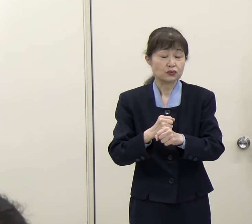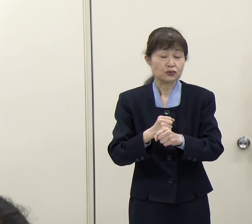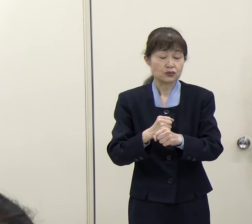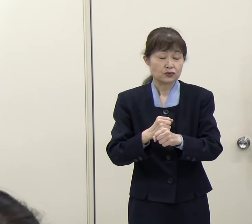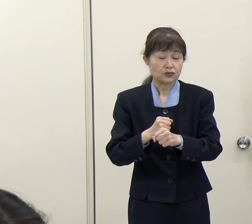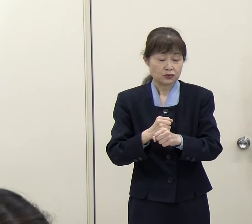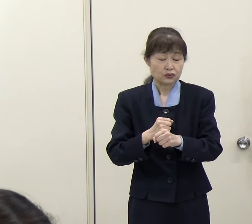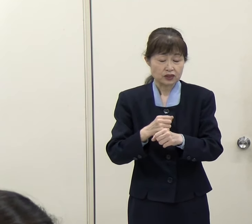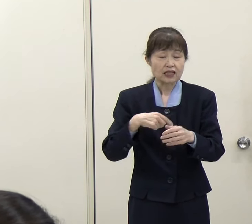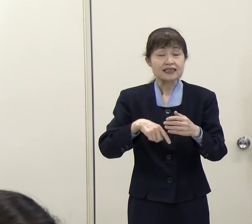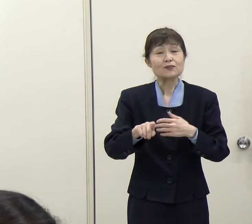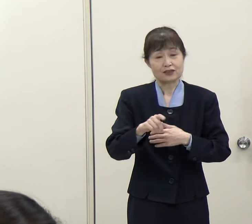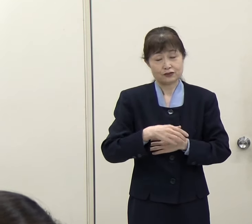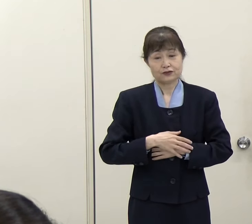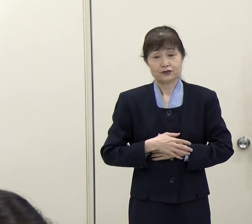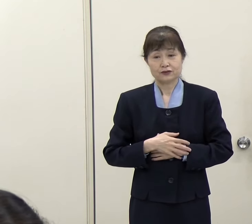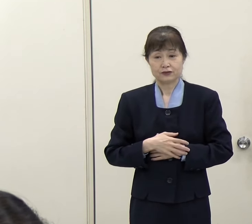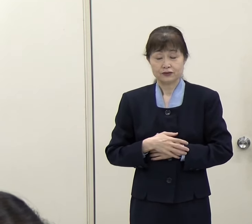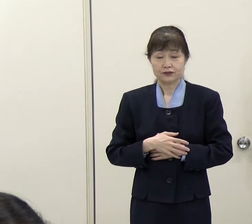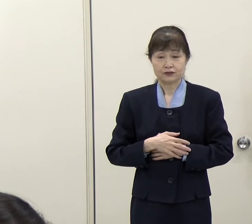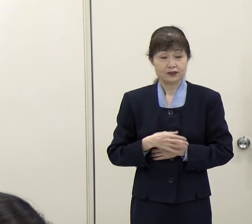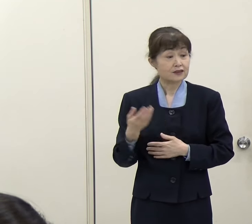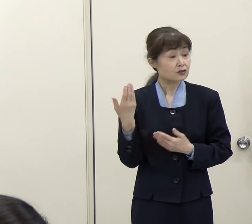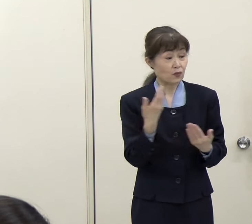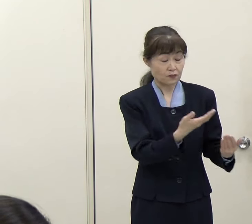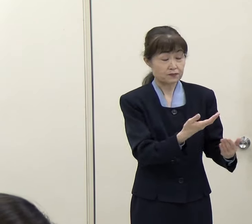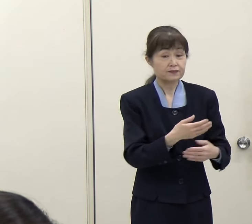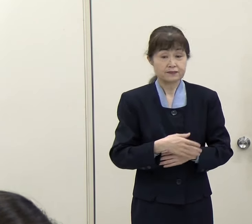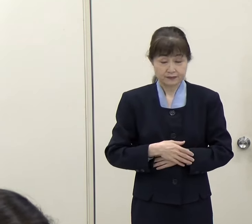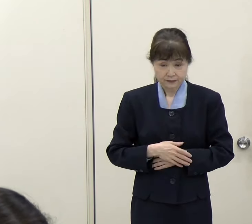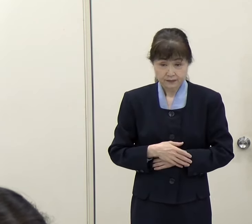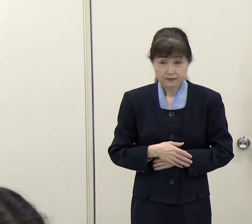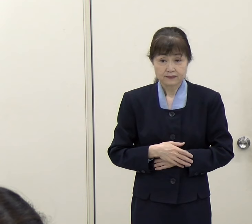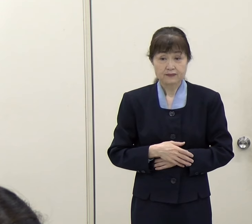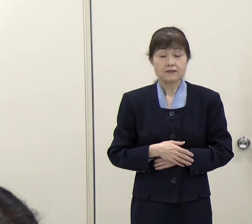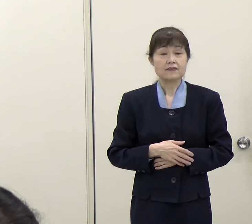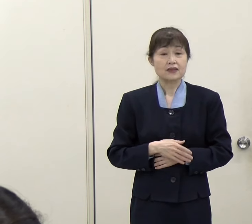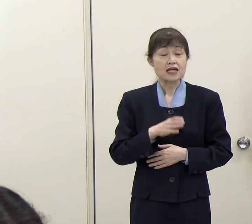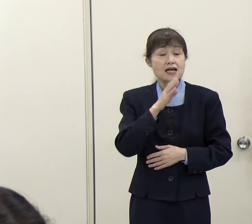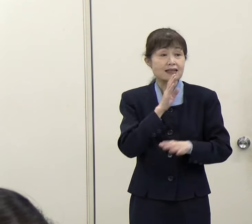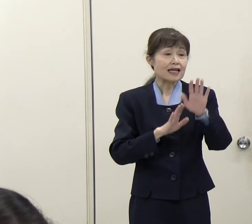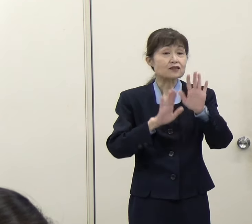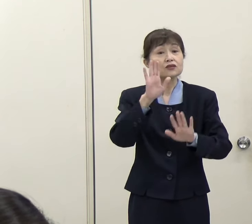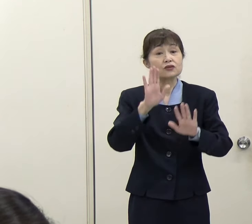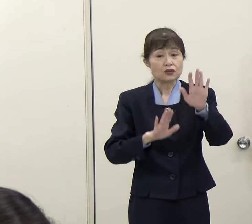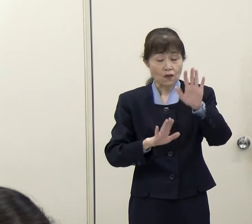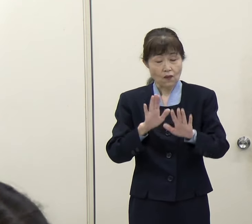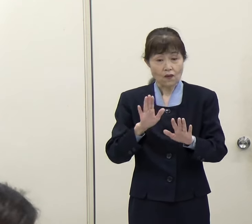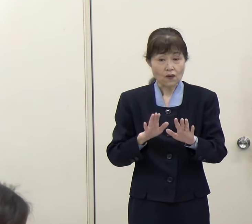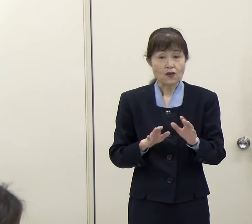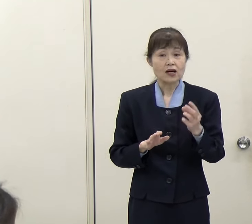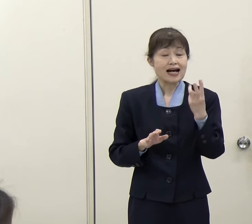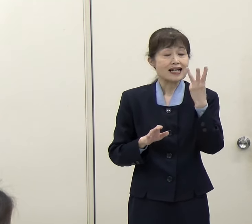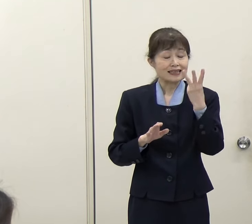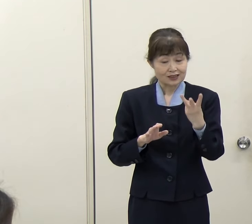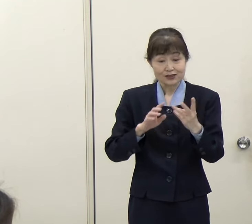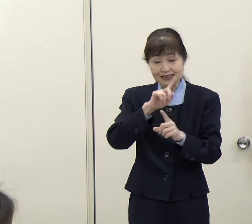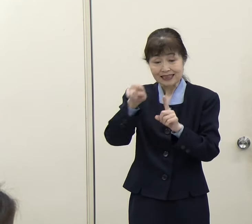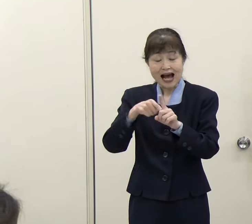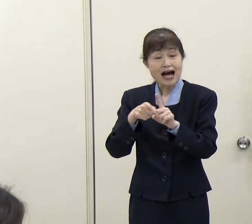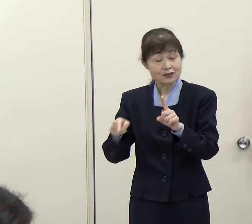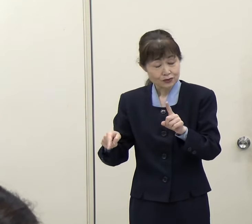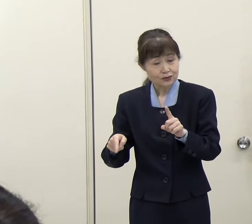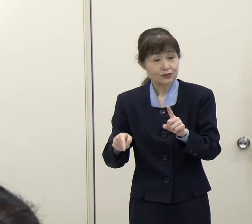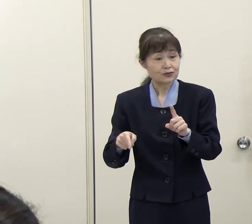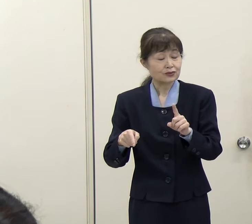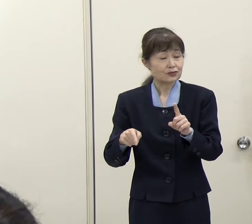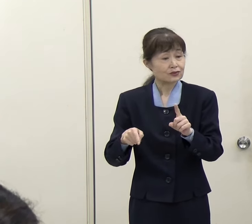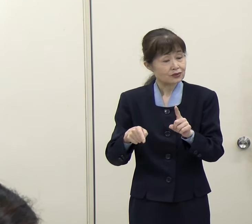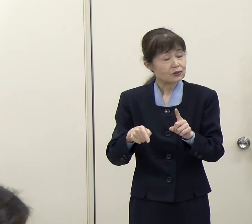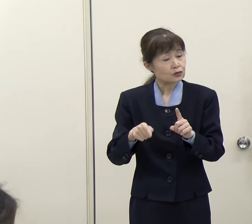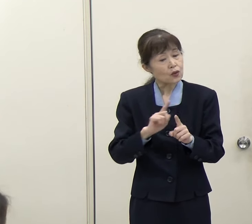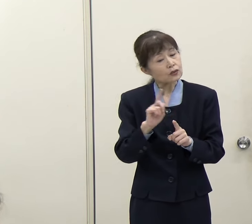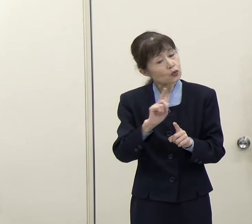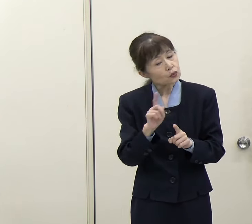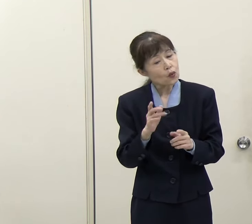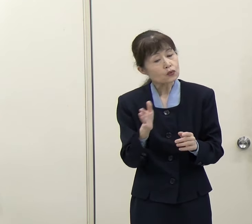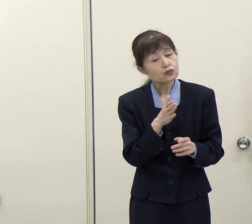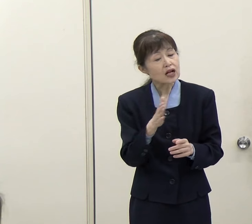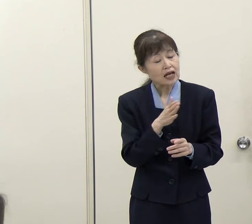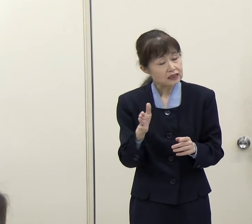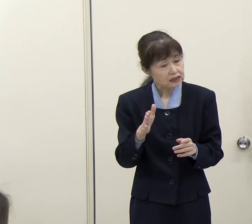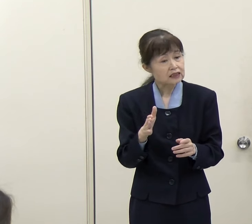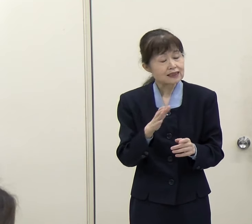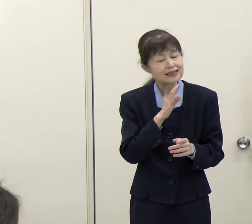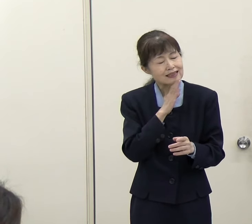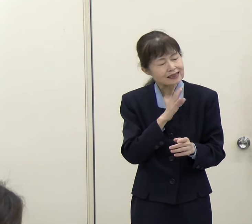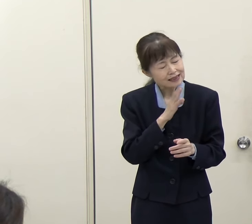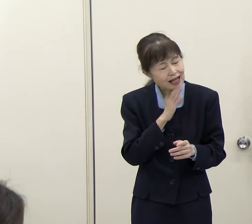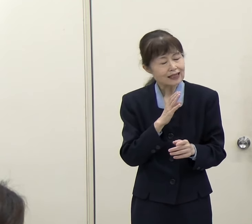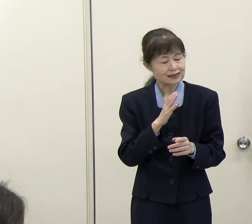（朝日新聞）現状、このリデュース、リサイクル、リユースをどのくらい実施しているのかは把握しているのでしょうか。